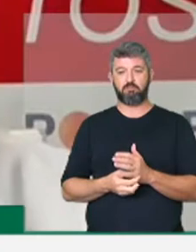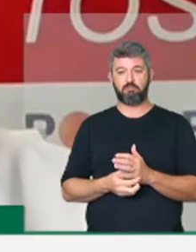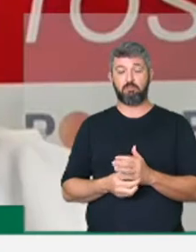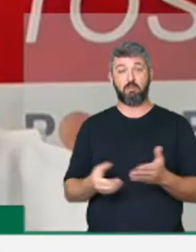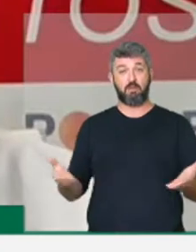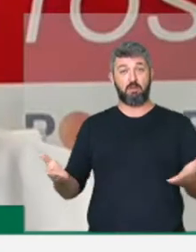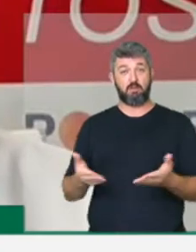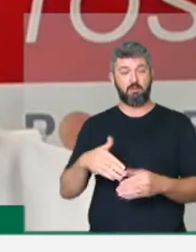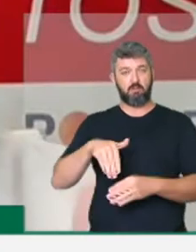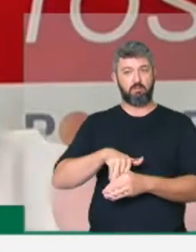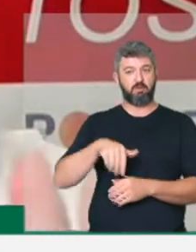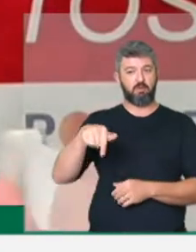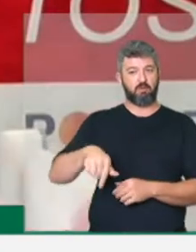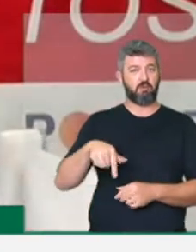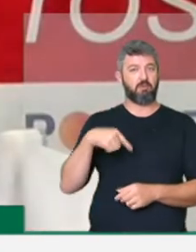TUDO E A FAVOR DE NADA. EU QUERIA QUE O DEPUTADO BIBO